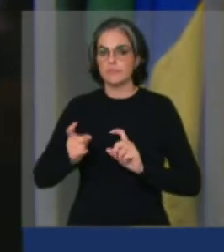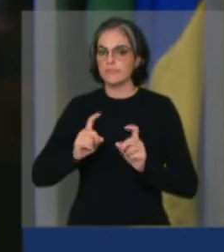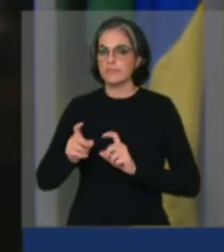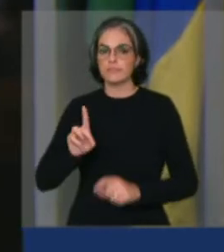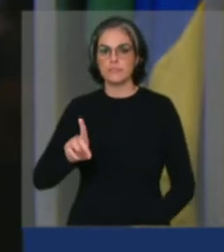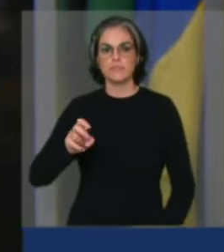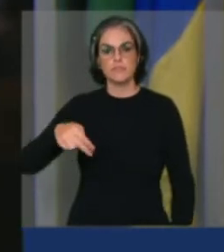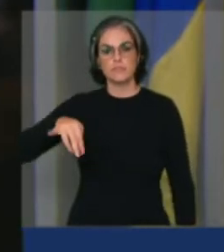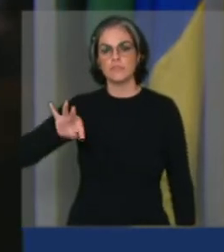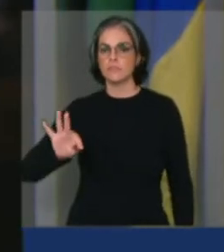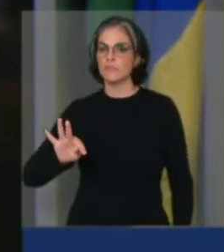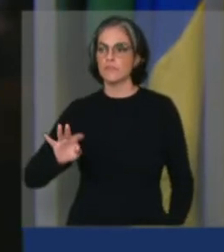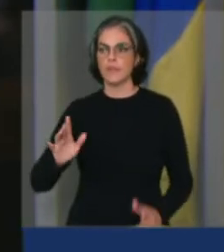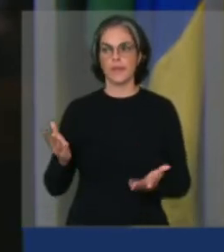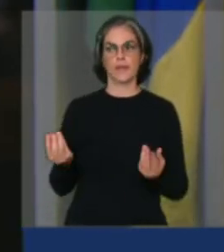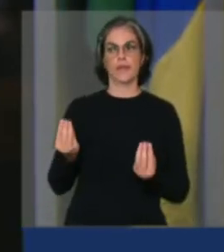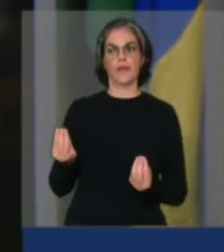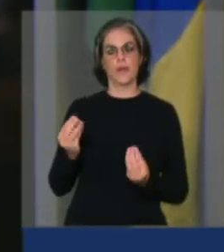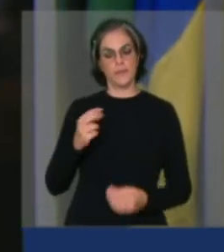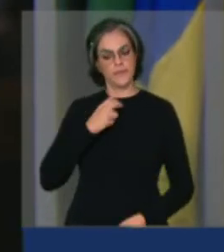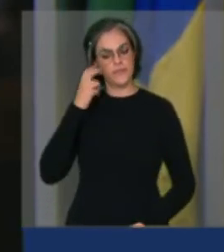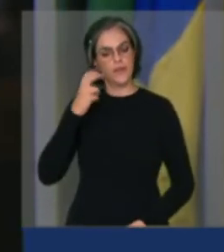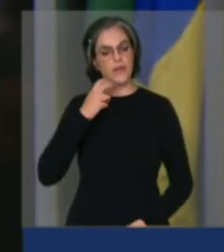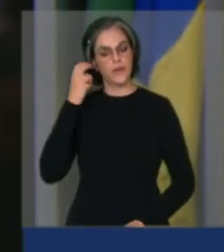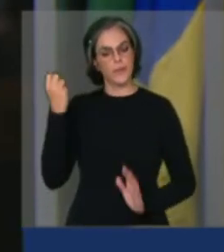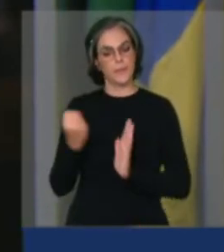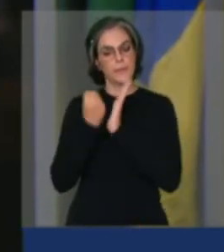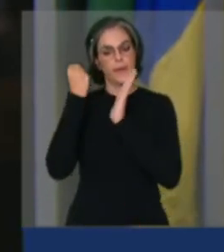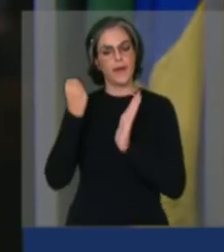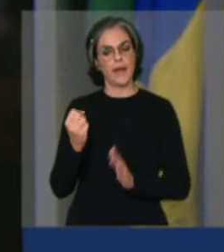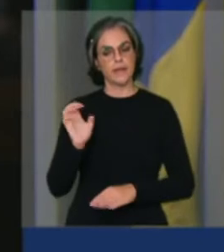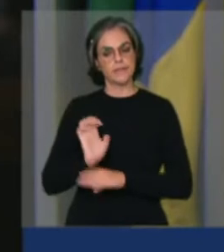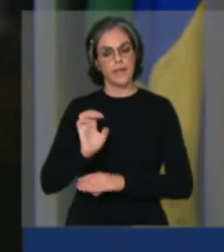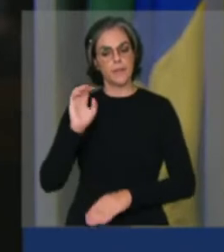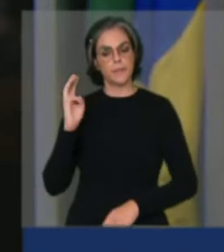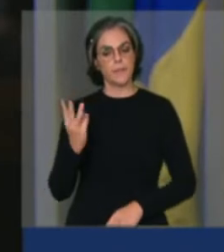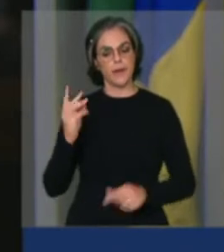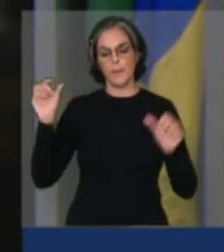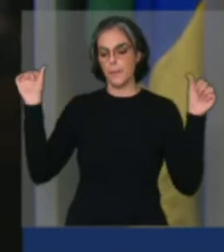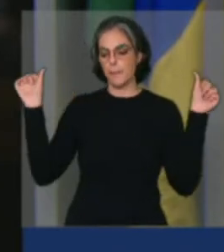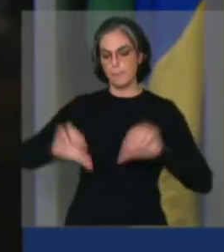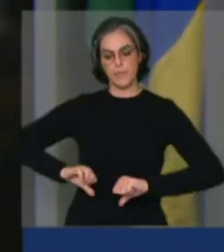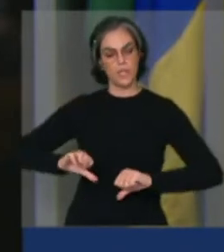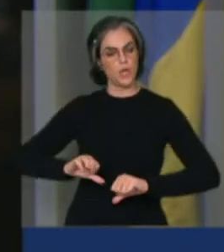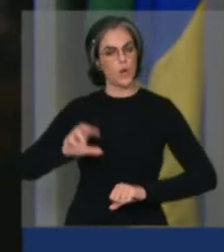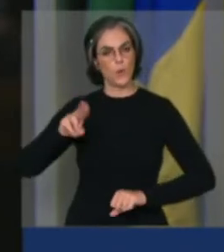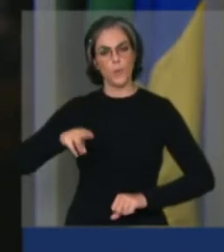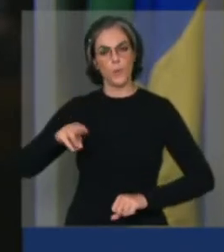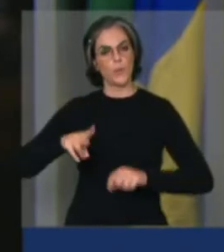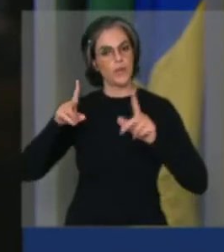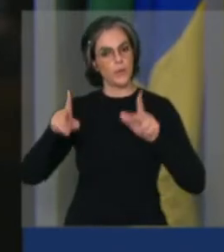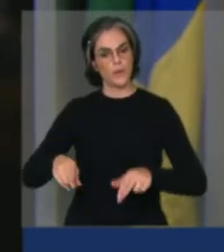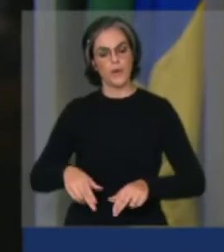PORQUE... PORQUE ESTA POSIÇÃO DO DNIT VAI FICAR MARCADA NA G HISTÓRIA DO MARANHÃO COMO A PIOR ADMINISTRAÇÃO PARA RODOVIAS FEDERAL DO MARANHÃO. NÃO TEM